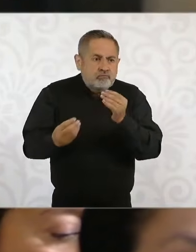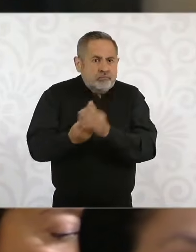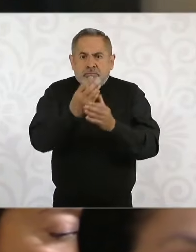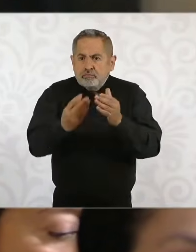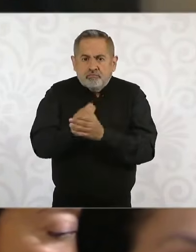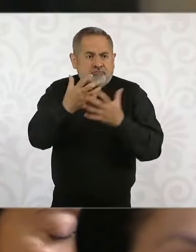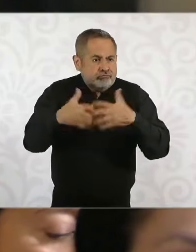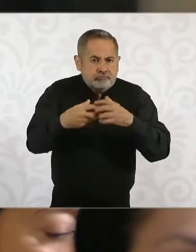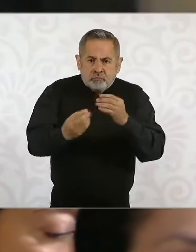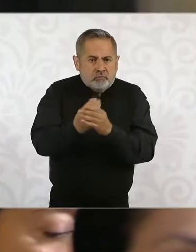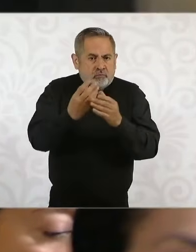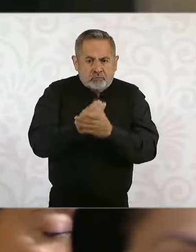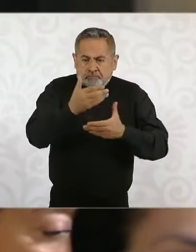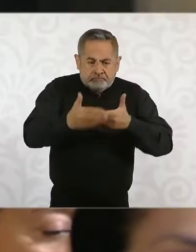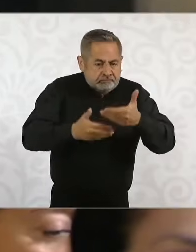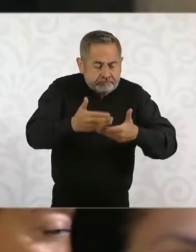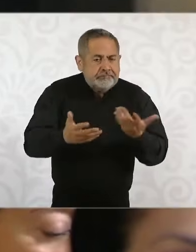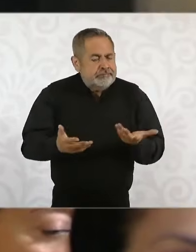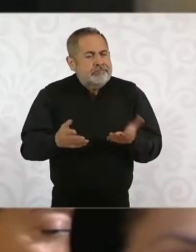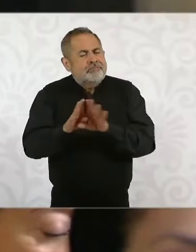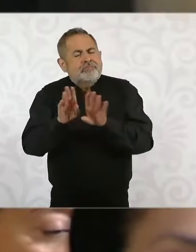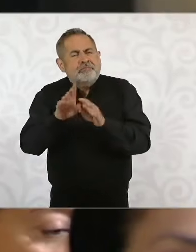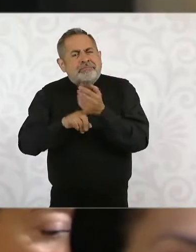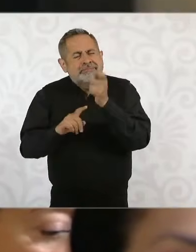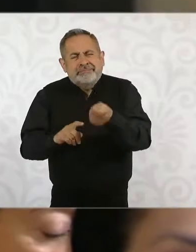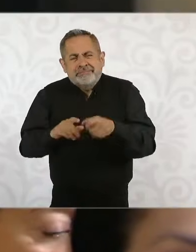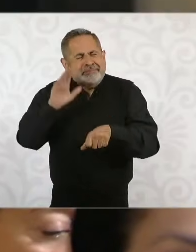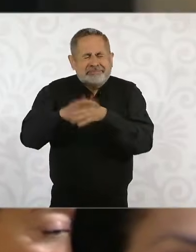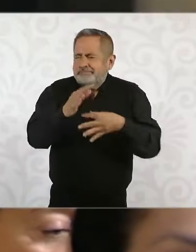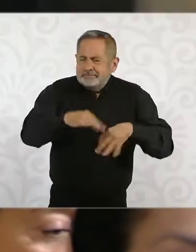¿Cuáles son estas características? no sé, las tardes más importantes que ustedes vean